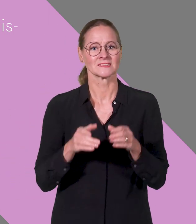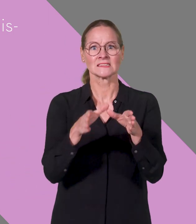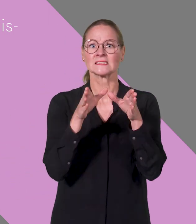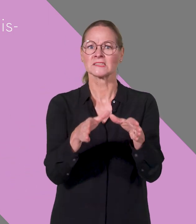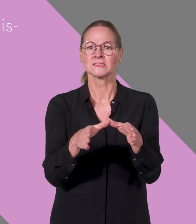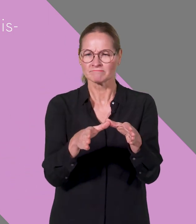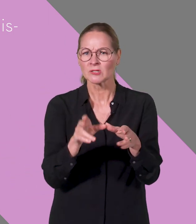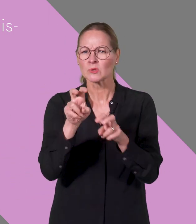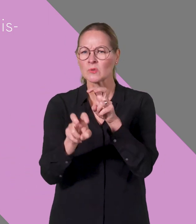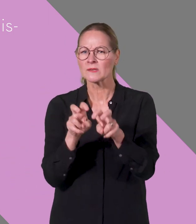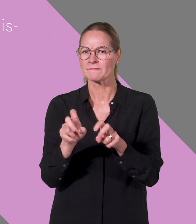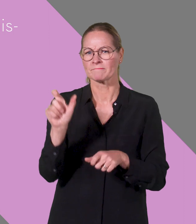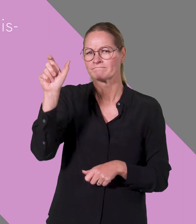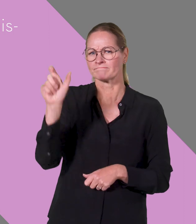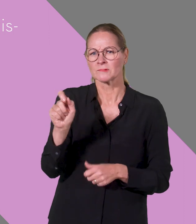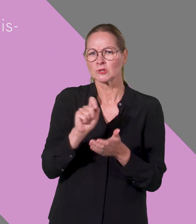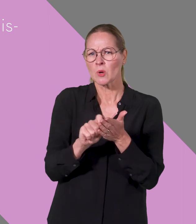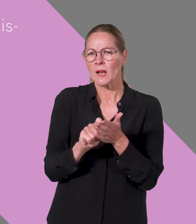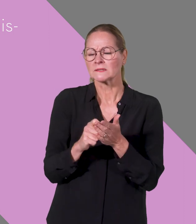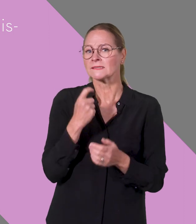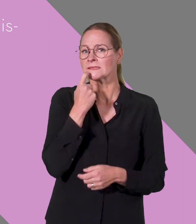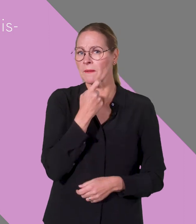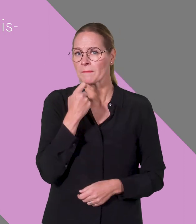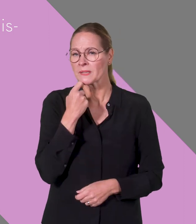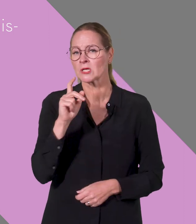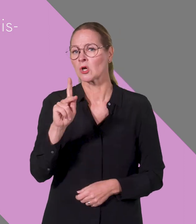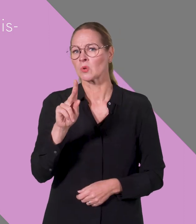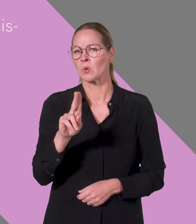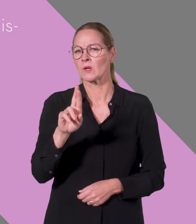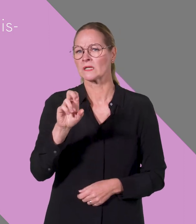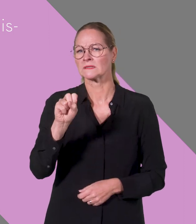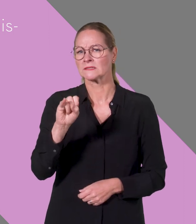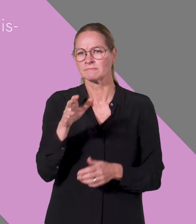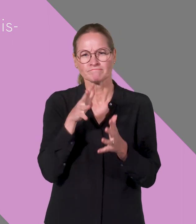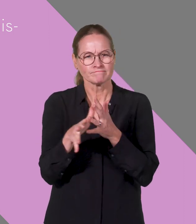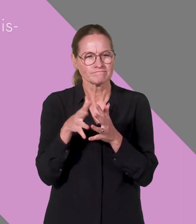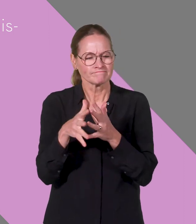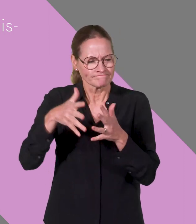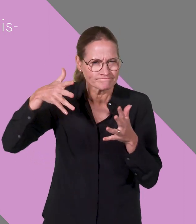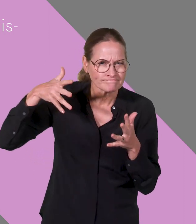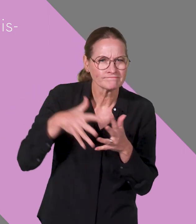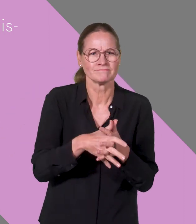Jaksossa tutkiva journalistimme selvittää perin pohjin, -